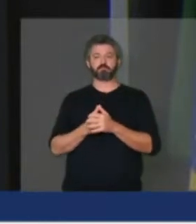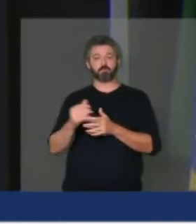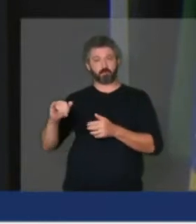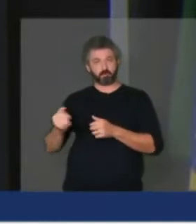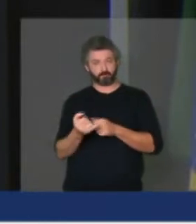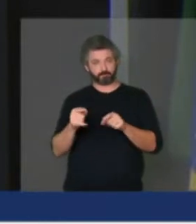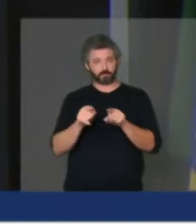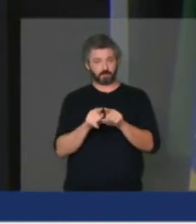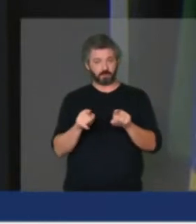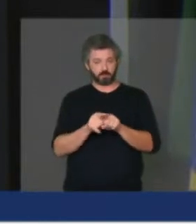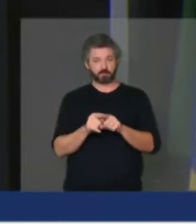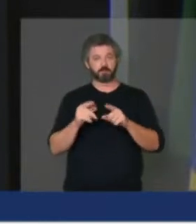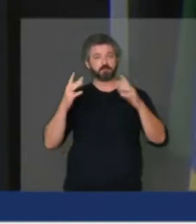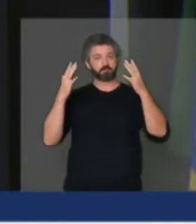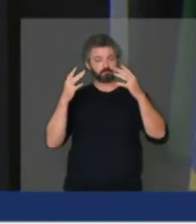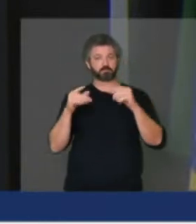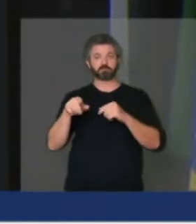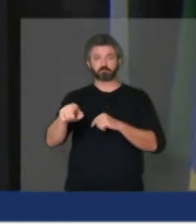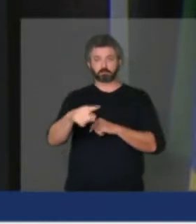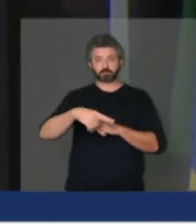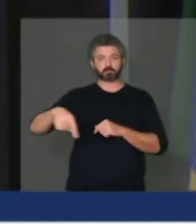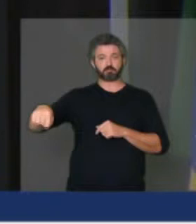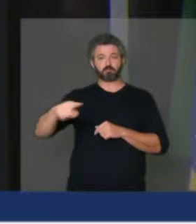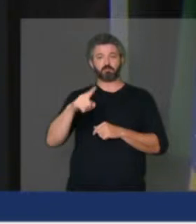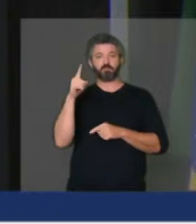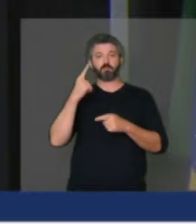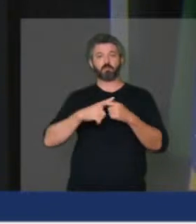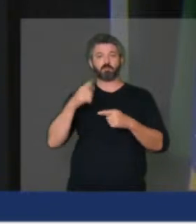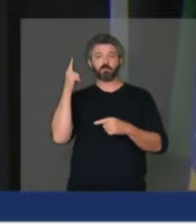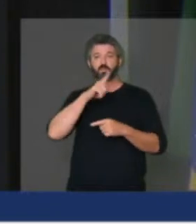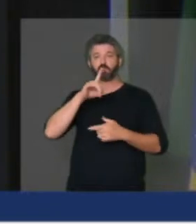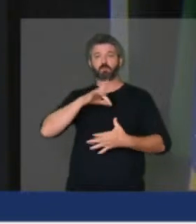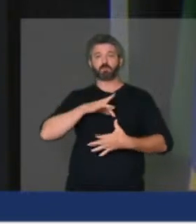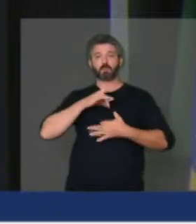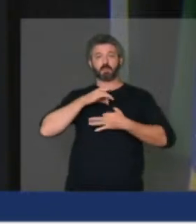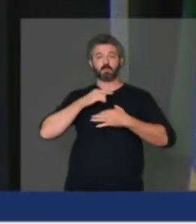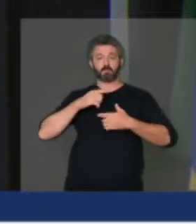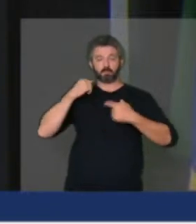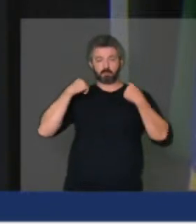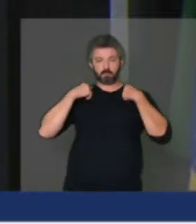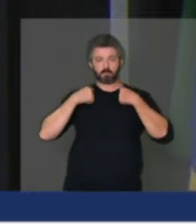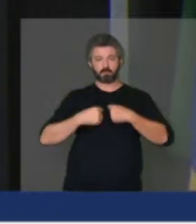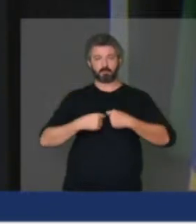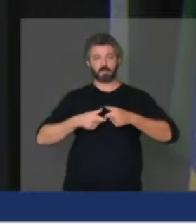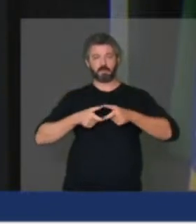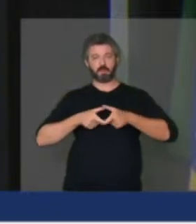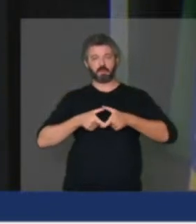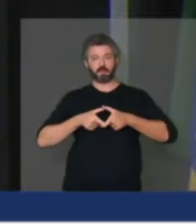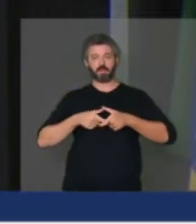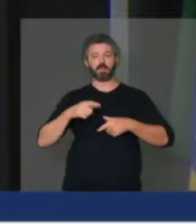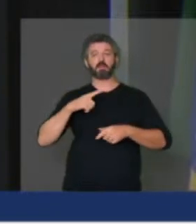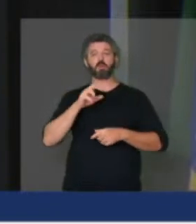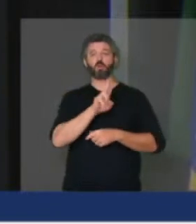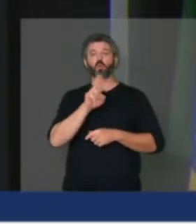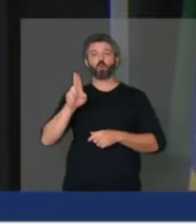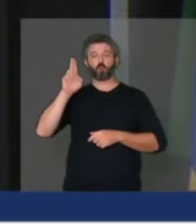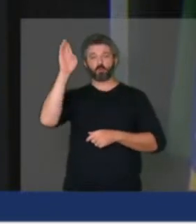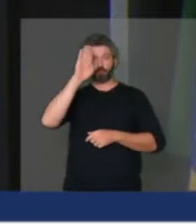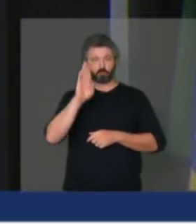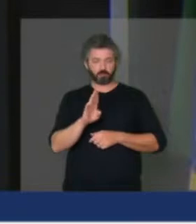CONQUISTA DA MEDALHA POR LEVAR O NOME DO NOSSO PAÍS NO PÓ DIO, CARREGAR O NOME DESSE PAÍS, NÉ?! ATLETAS QUE EU TIVE A OPORTUNIDADE DE... DE